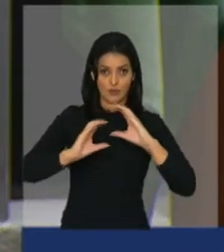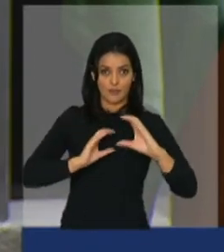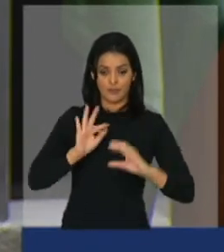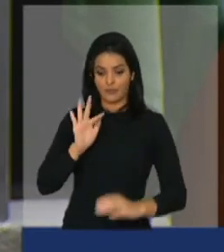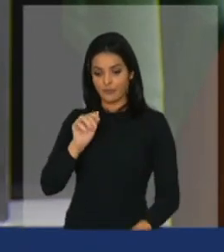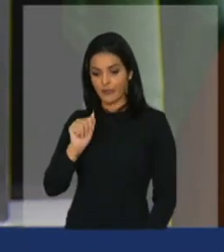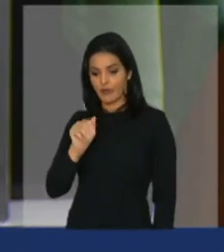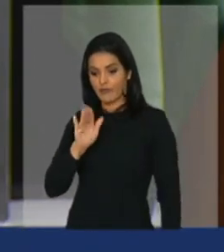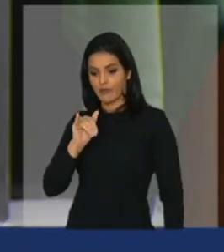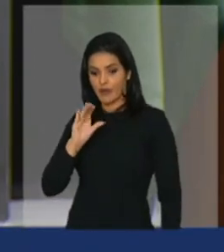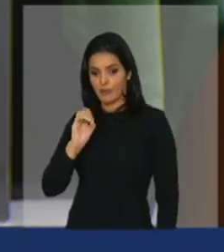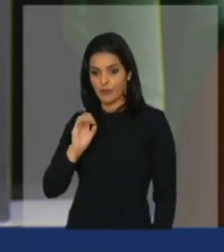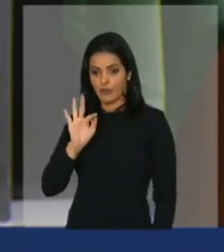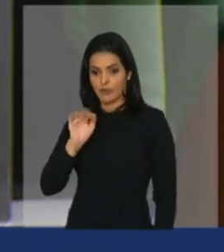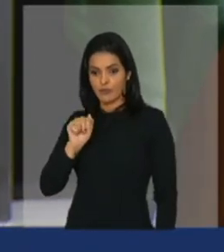DIZ QUE É NECESSÁRIA A